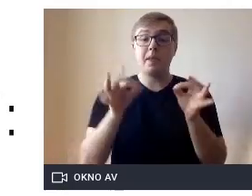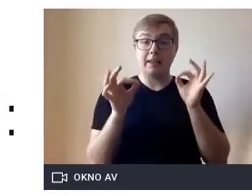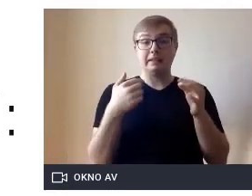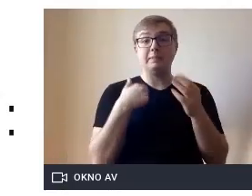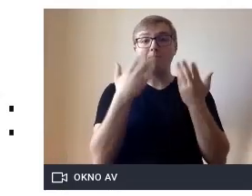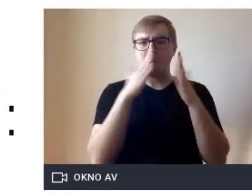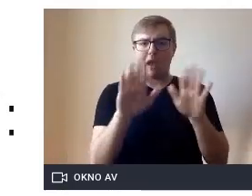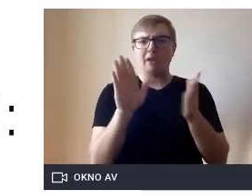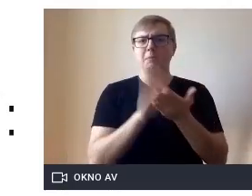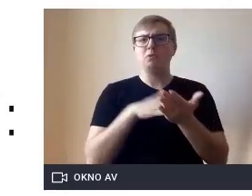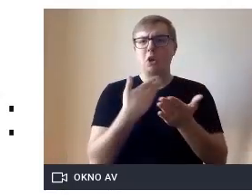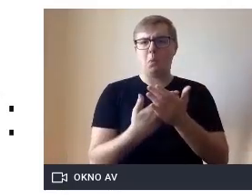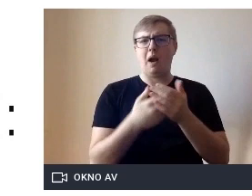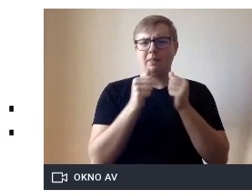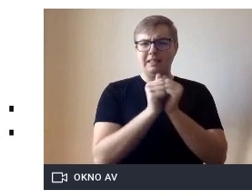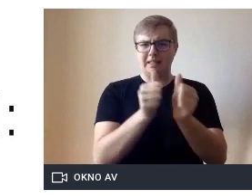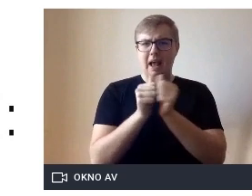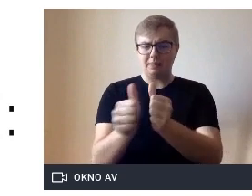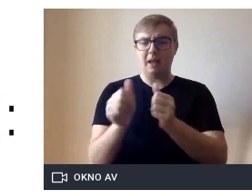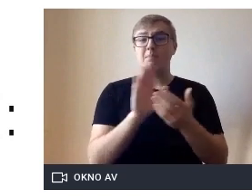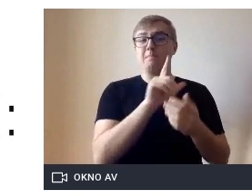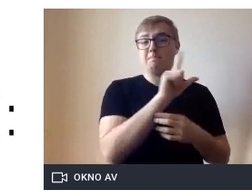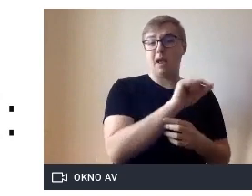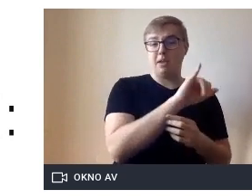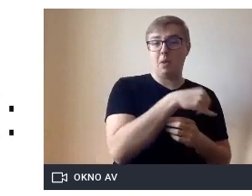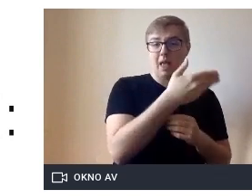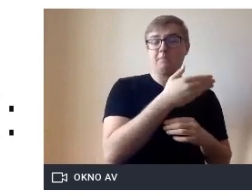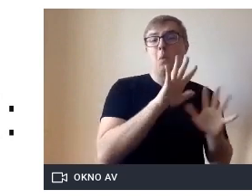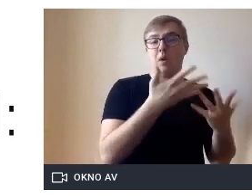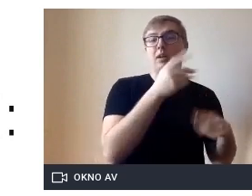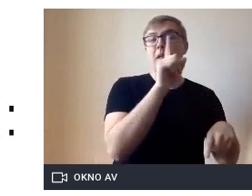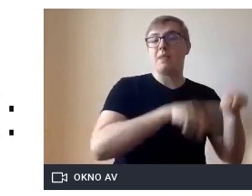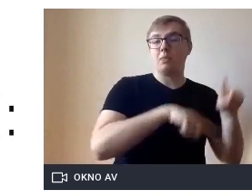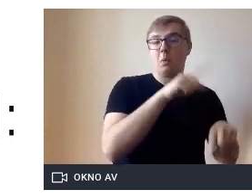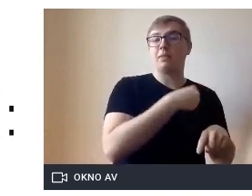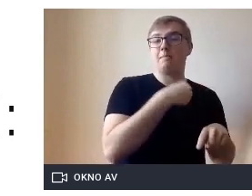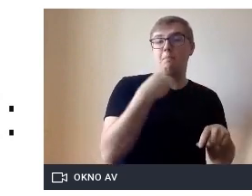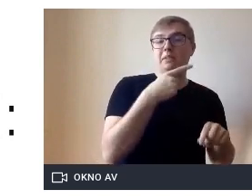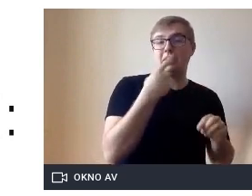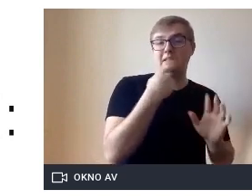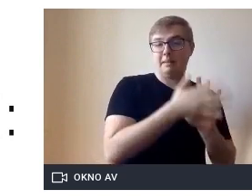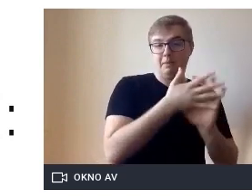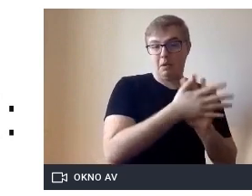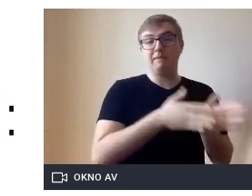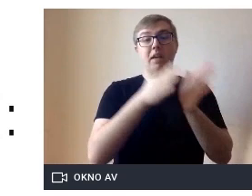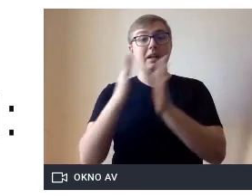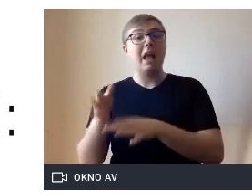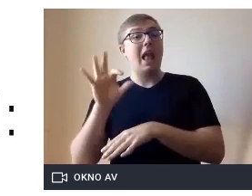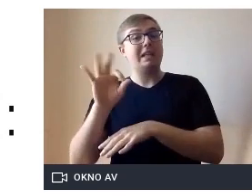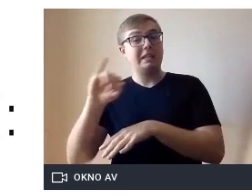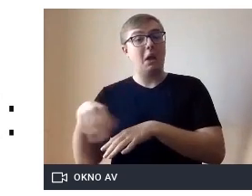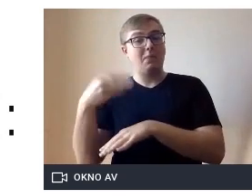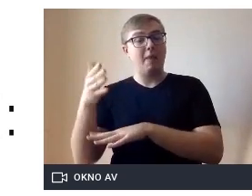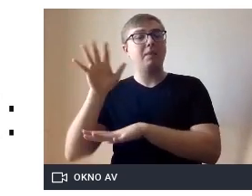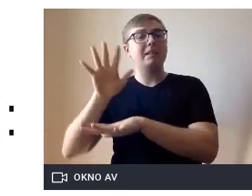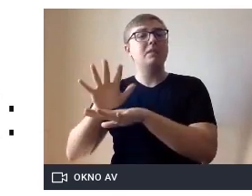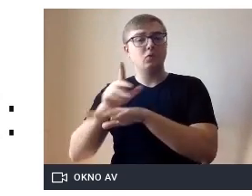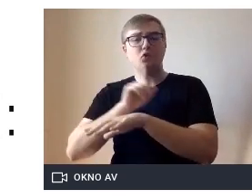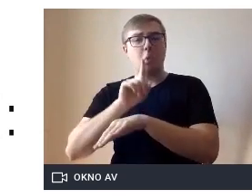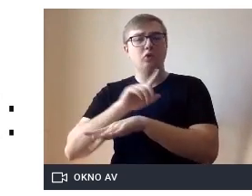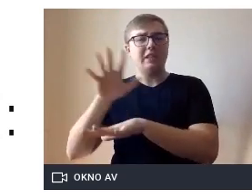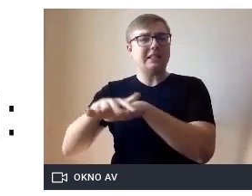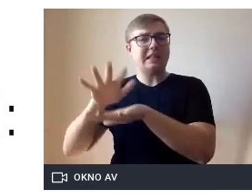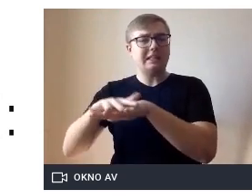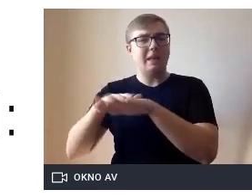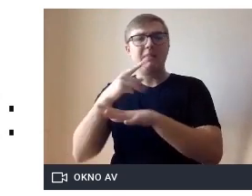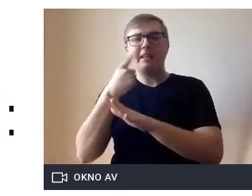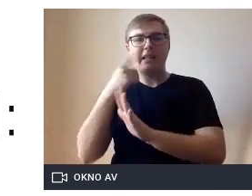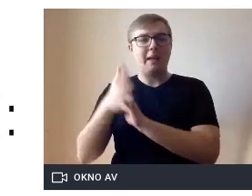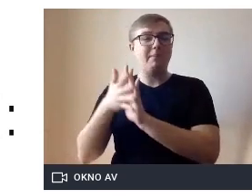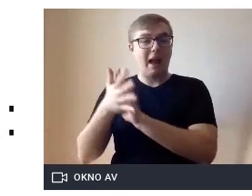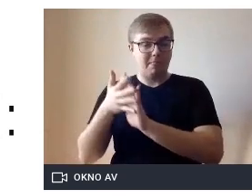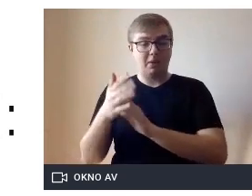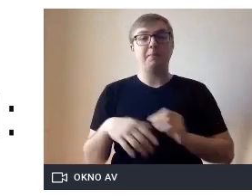Teraz pokażę Wam przykłady zdań w PJM (naturalnym) i w SJM (sztucznym).